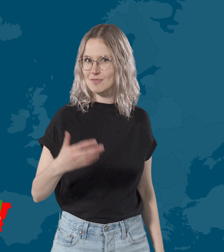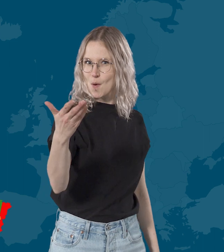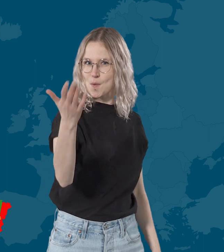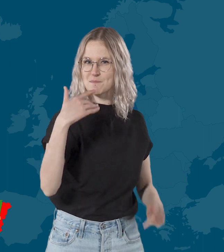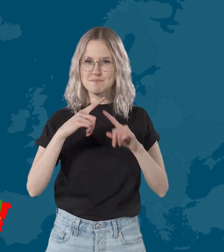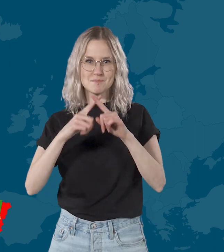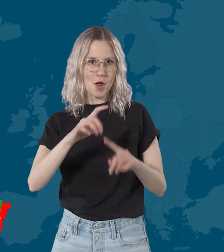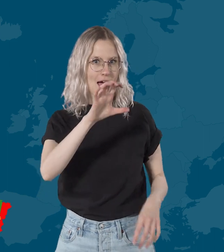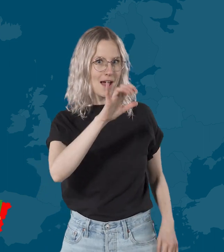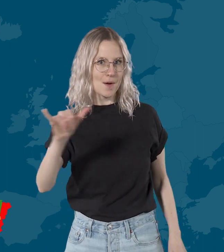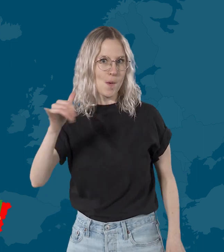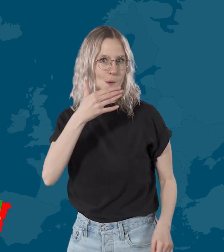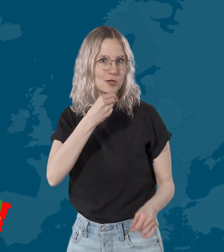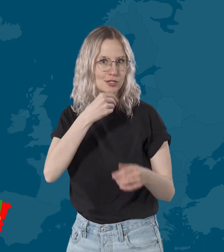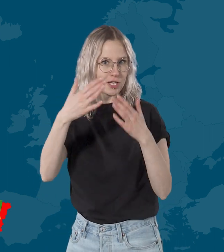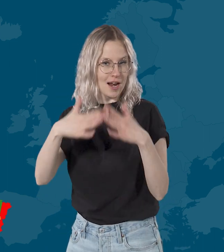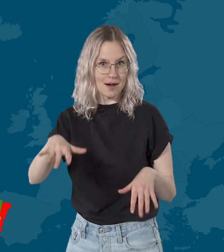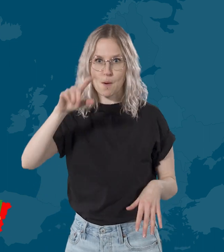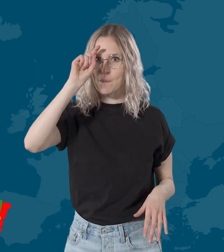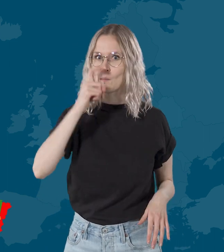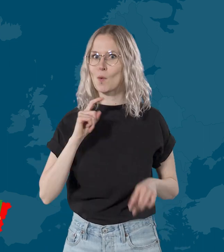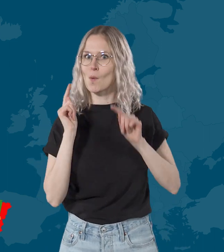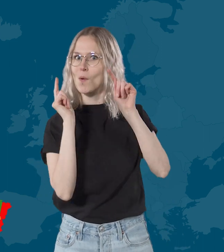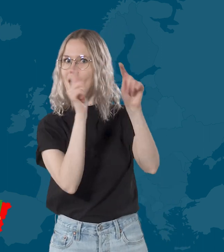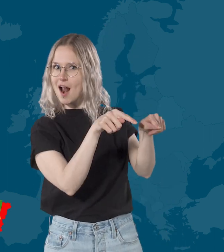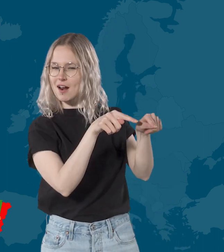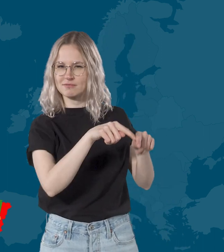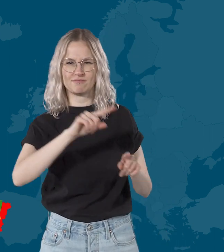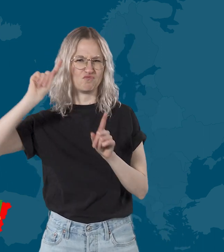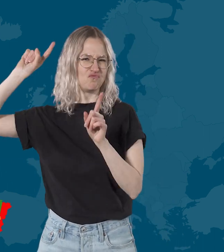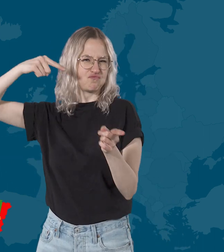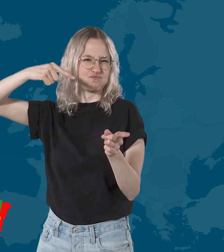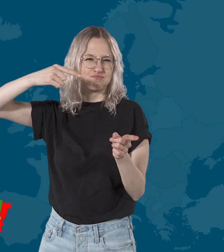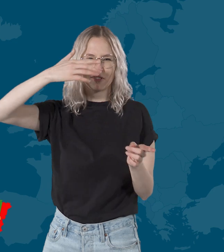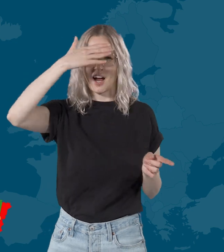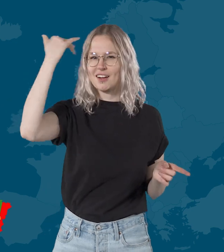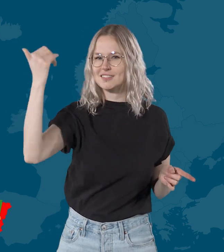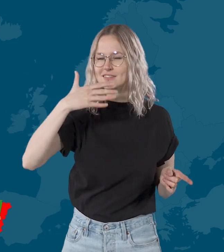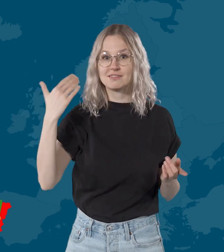Lähde EUDY:n nuorisoleirille nauttimaan Portugalin kesästä -